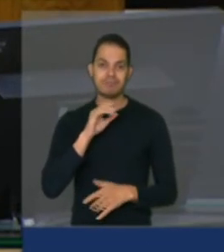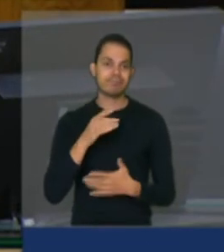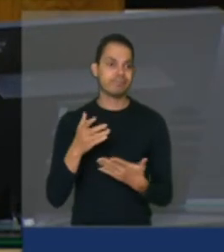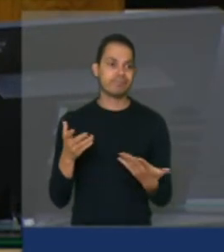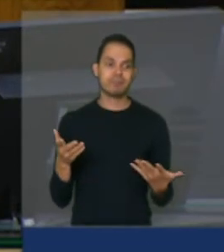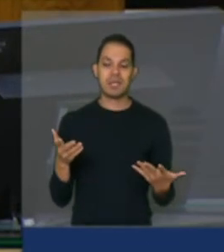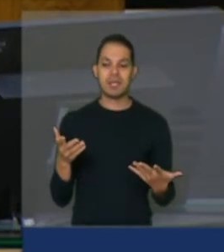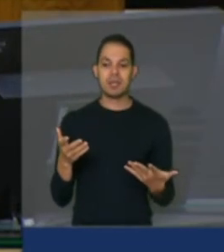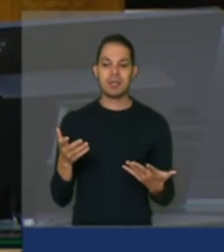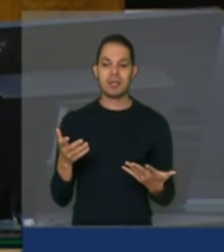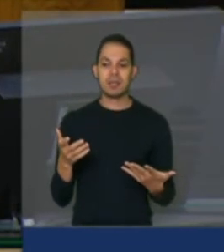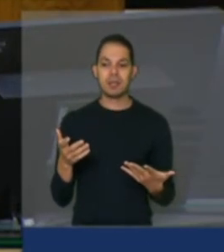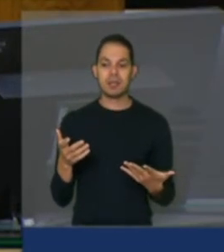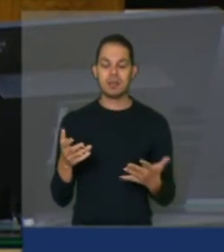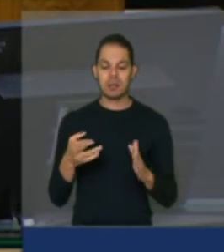INFELIZMENTE, SEGUNDO O REGIMENTO, NÃO CABE QUE SE